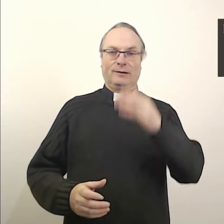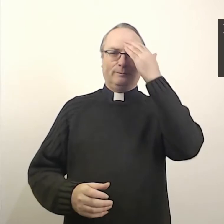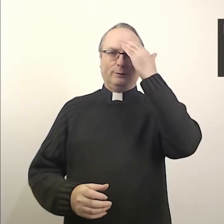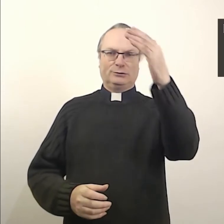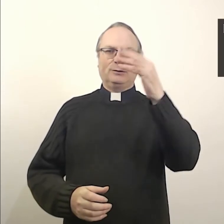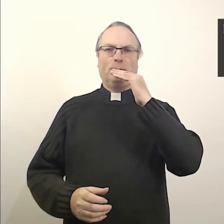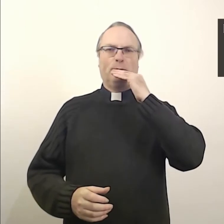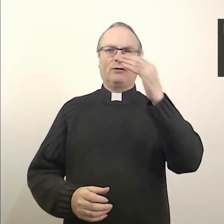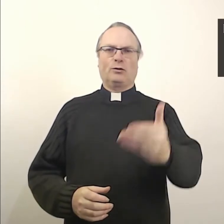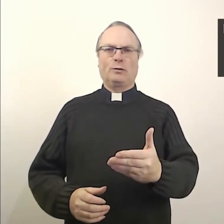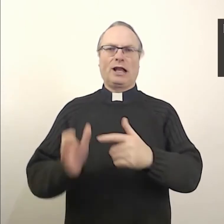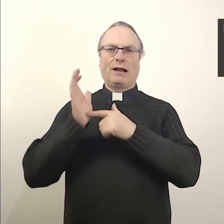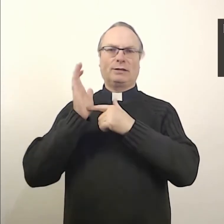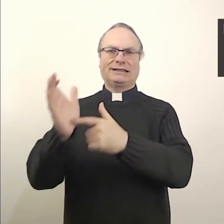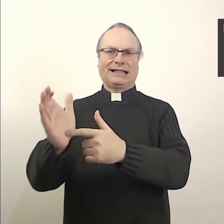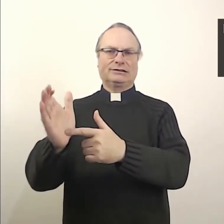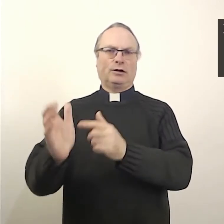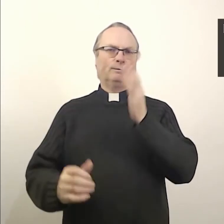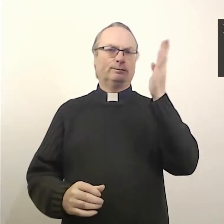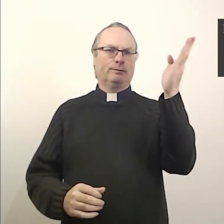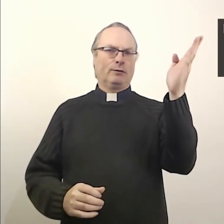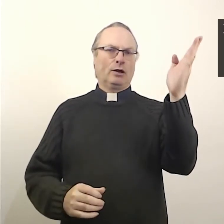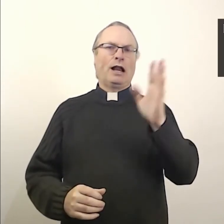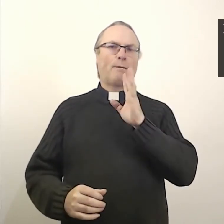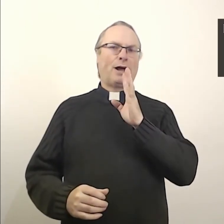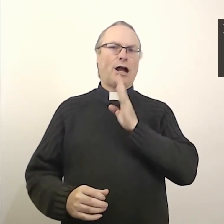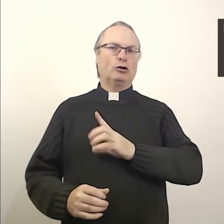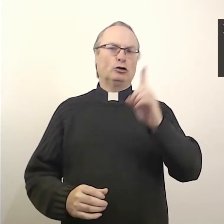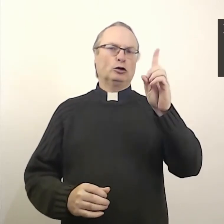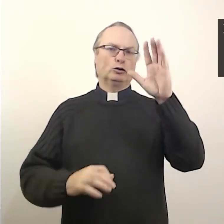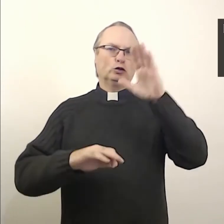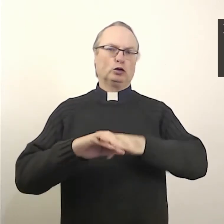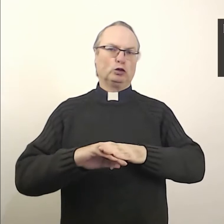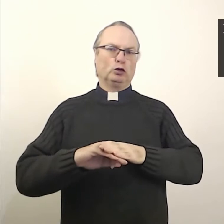Bonjour, bienvenue à la présentation de la Parole de Dieu sur